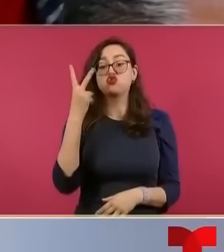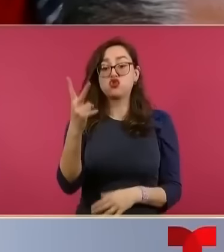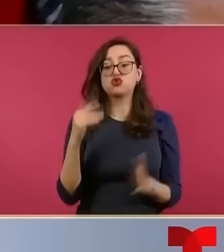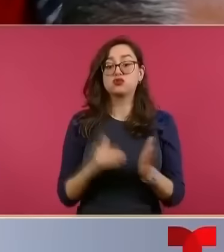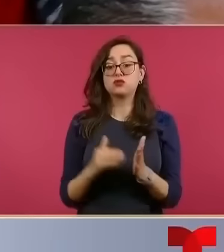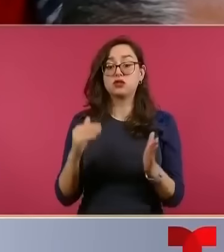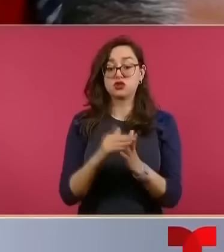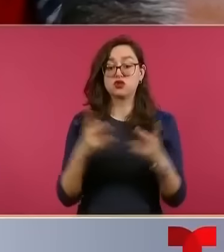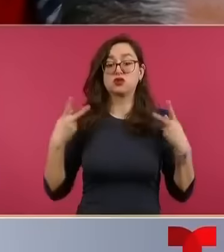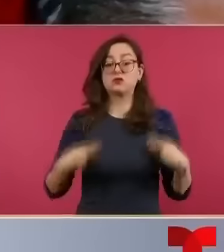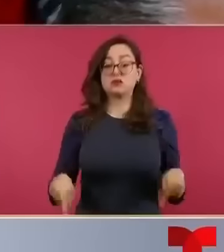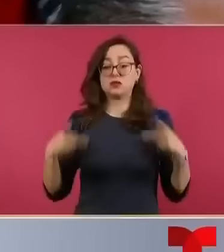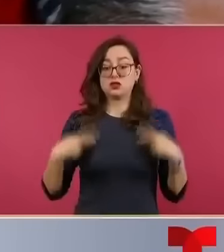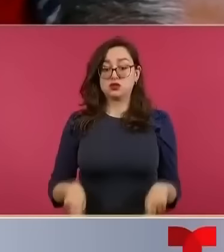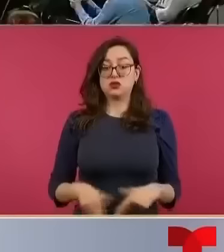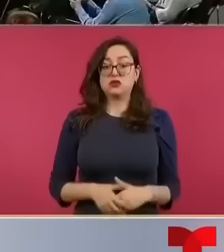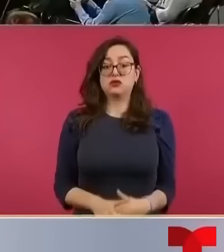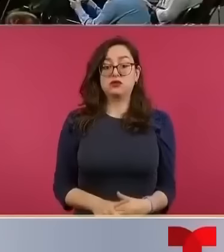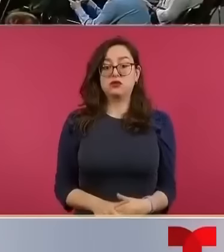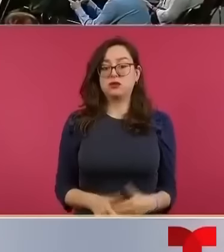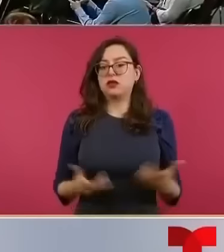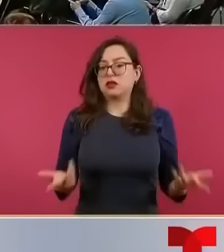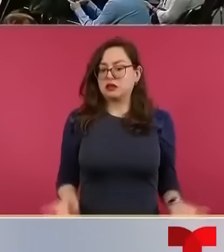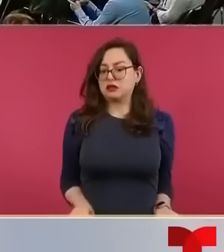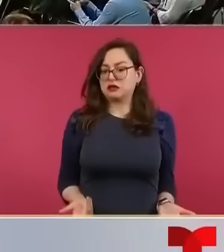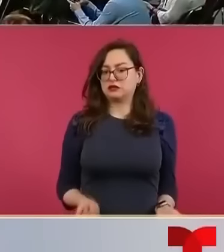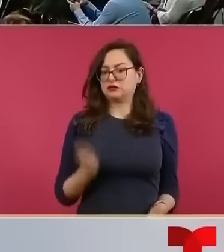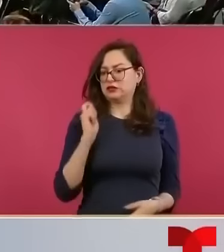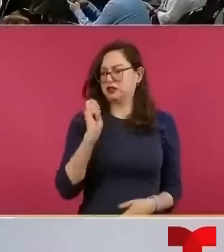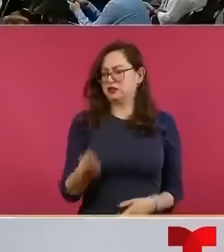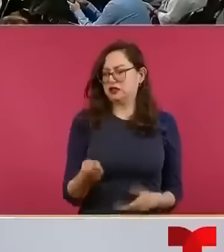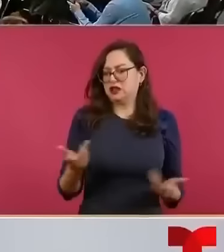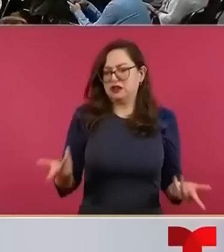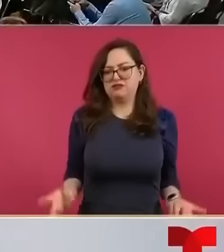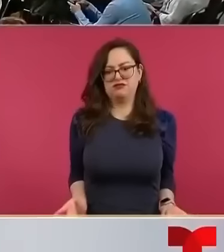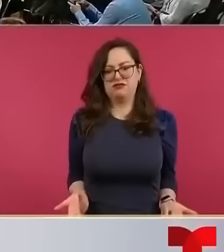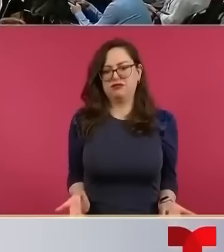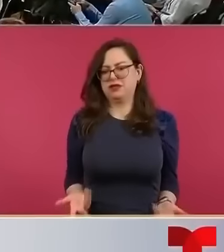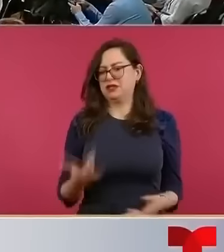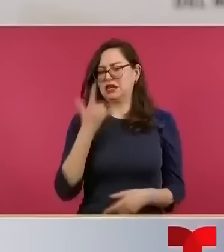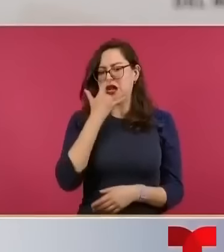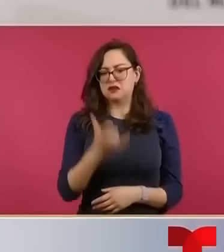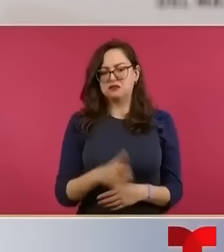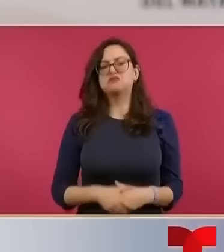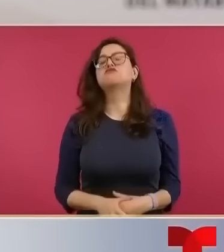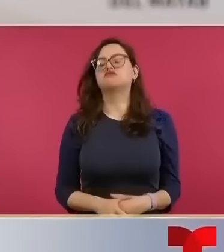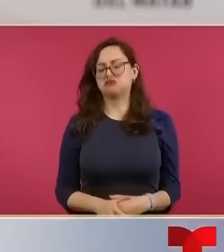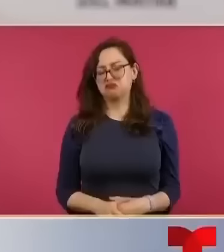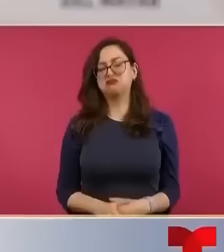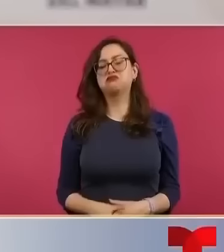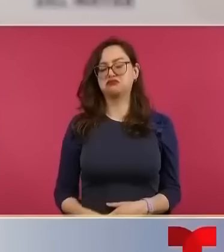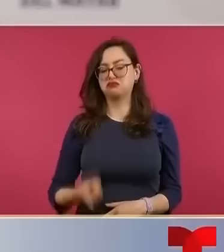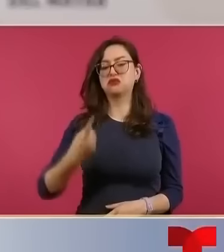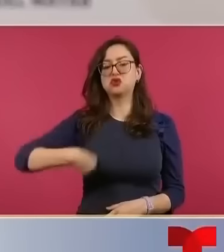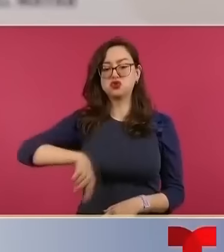PERSONAS EN LOS ÚLTIMOS SEIS AÑOS. EN UN PAÍS DONDE EN EL MISMO PERIODO TENEMOS REGISTRO DE QUE HAN CRUZADO 2 MILLONES DE